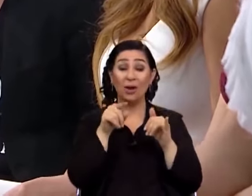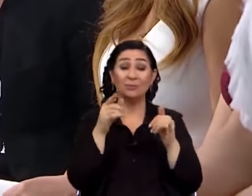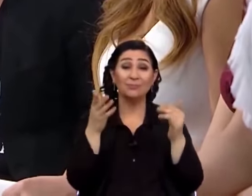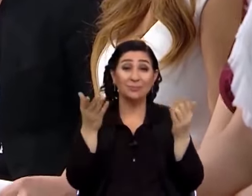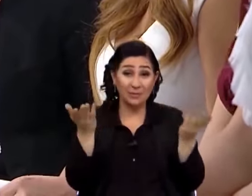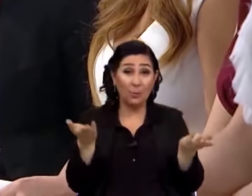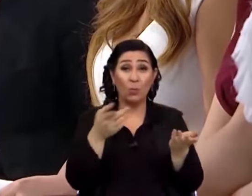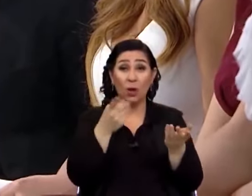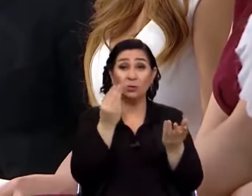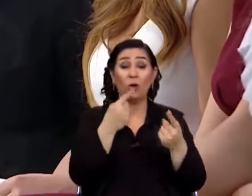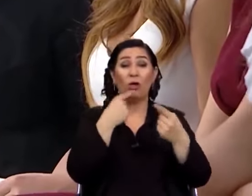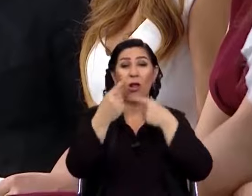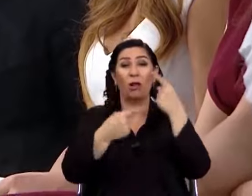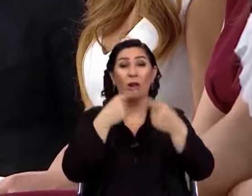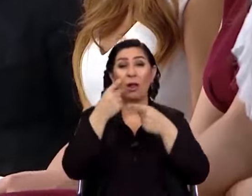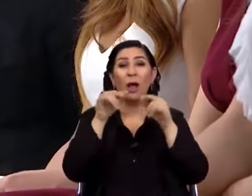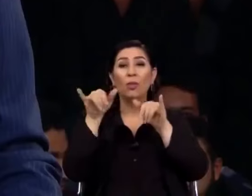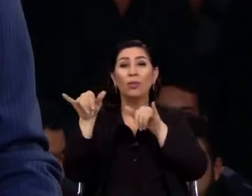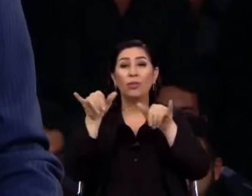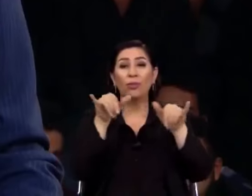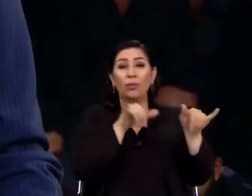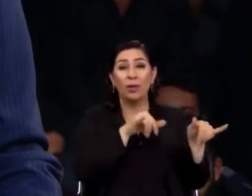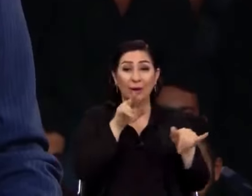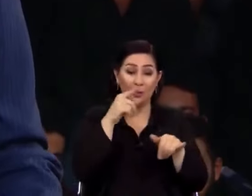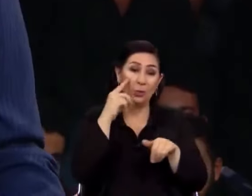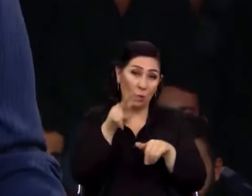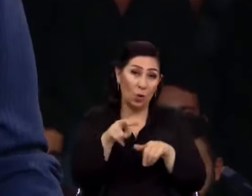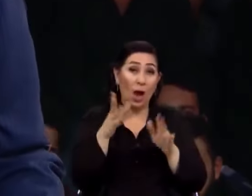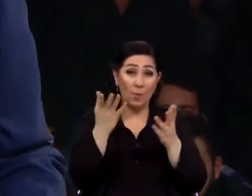kadar çok söylenince basma kalıp gibi görünebilir Bu laflar ama herkes aynı